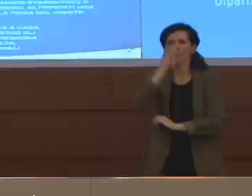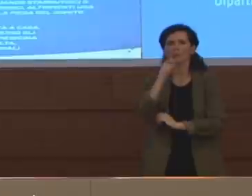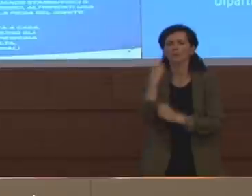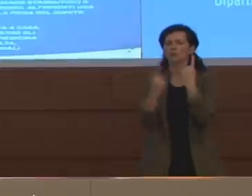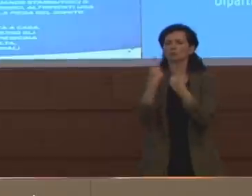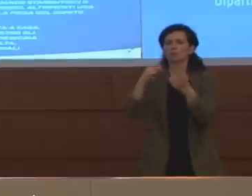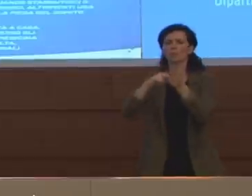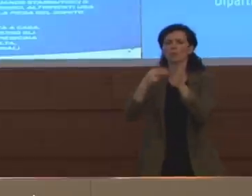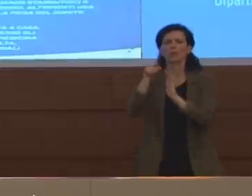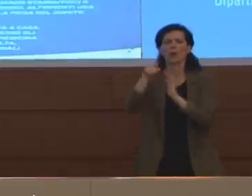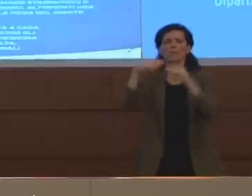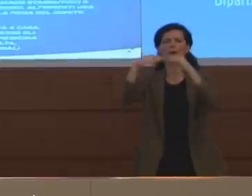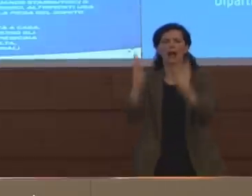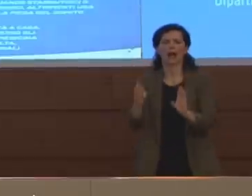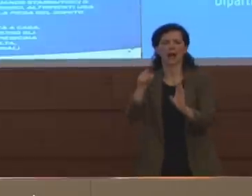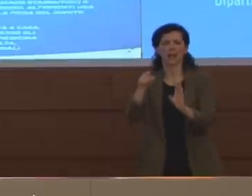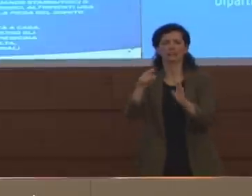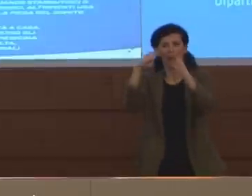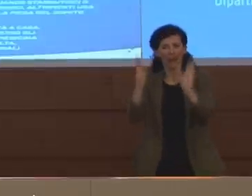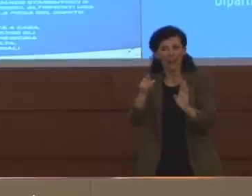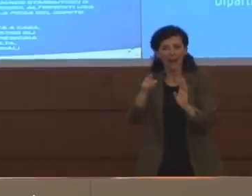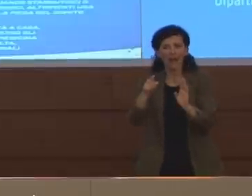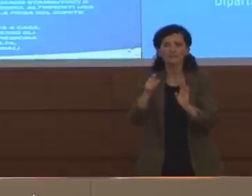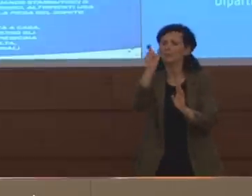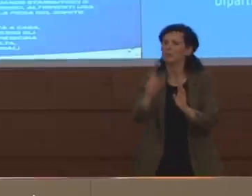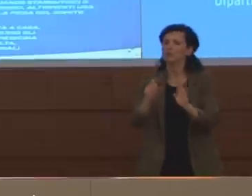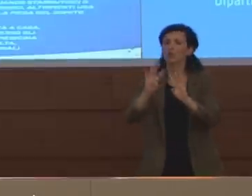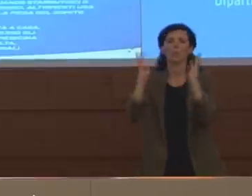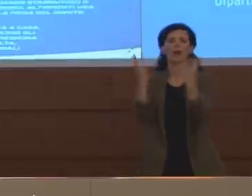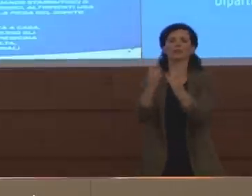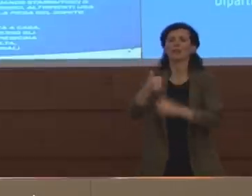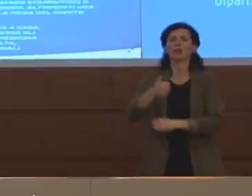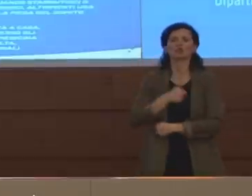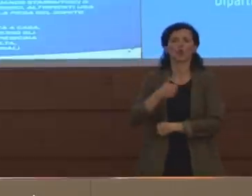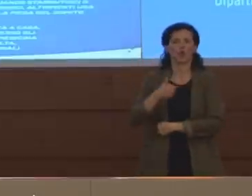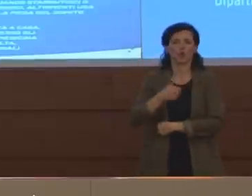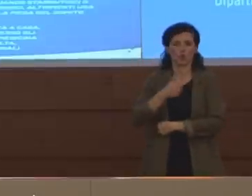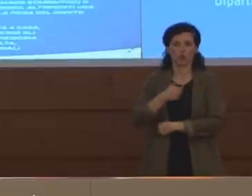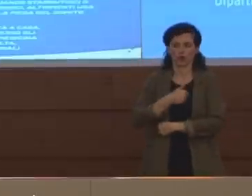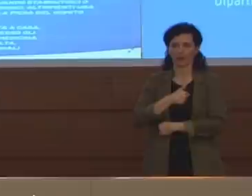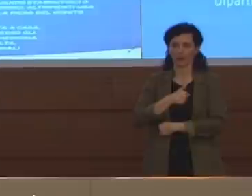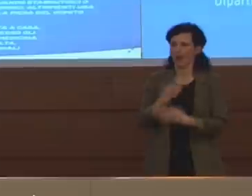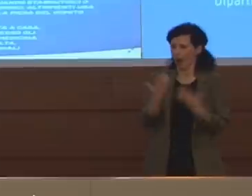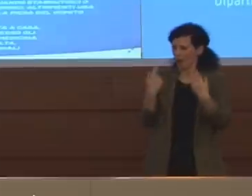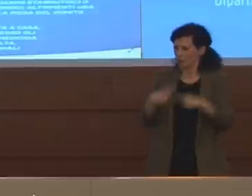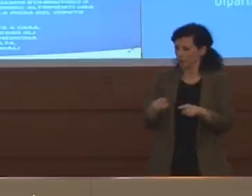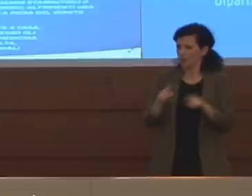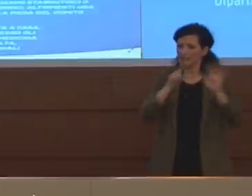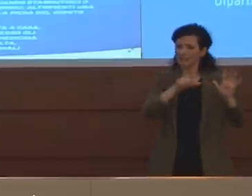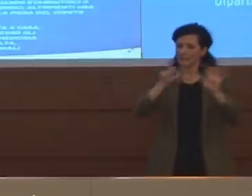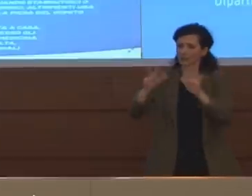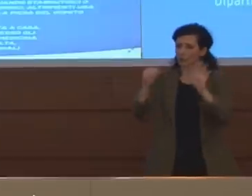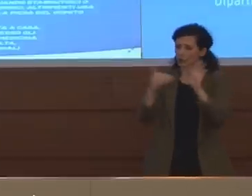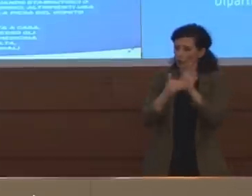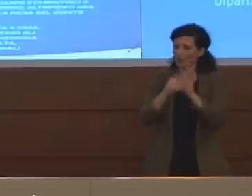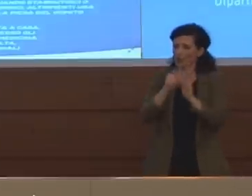e quelle persone le hanno messe proprio in quarantena da sole." Non pensate che sia questo il problema? Abbiamo 78 mila persone nelle case con i parenti che